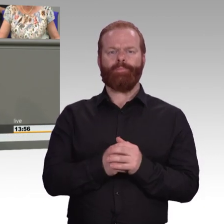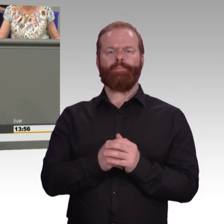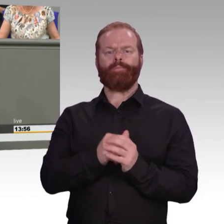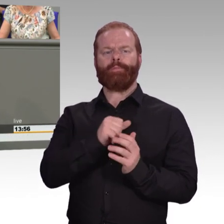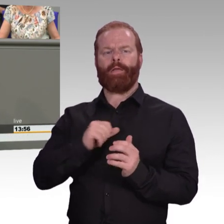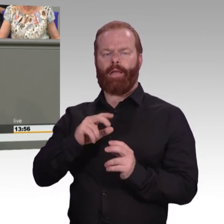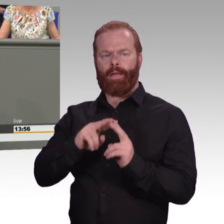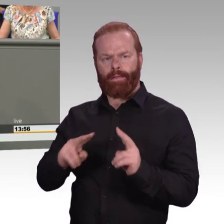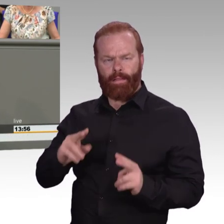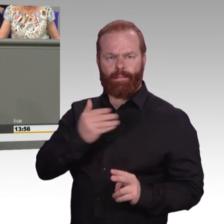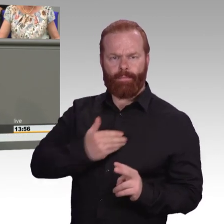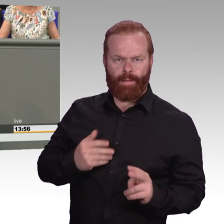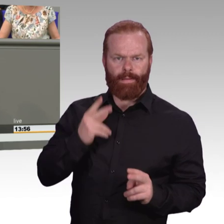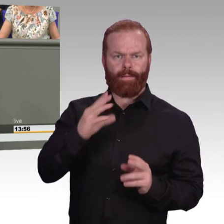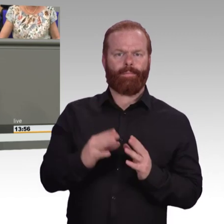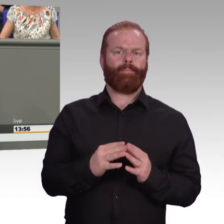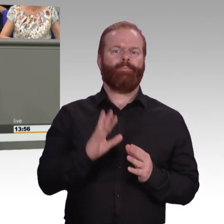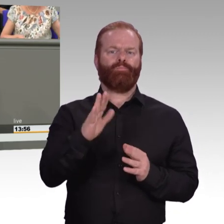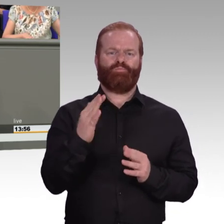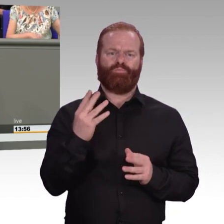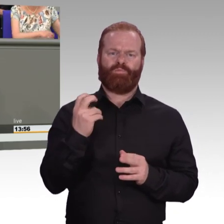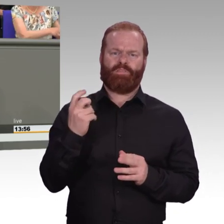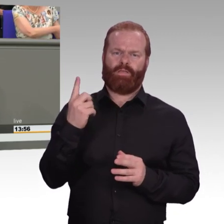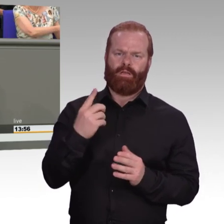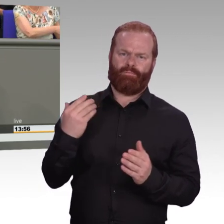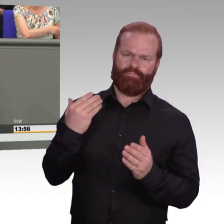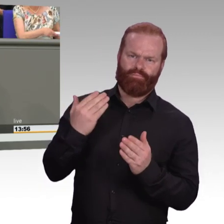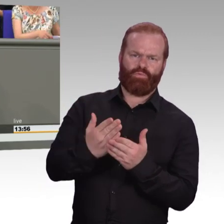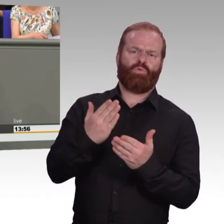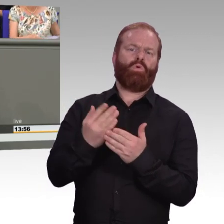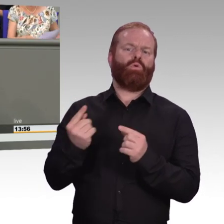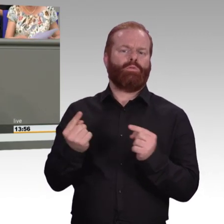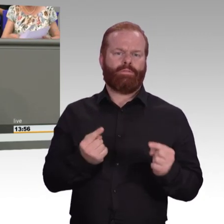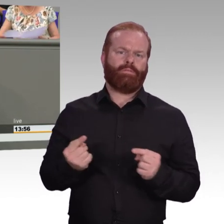um uns abermals intensiv mit allen Facetten dieses Themas auseinanderzusetzen.